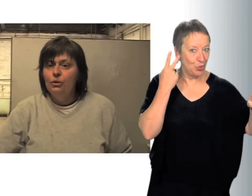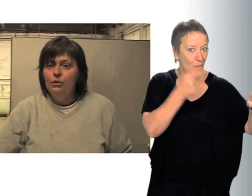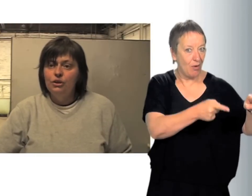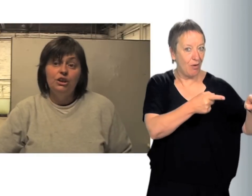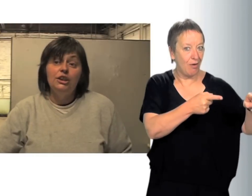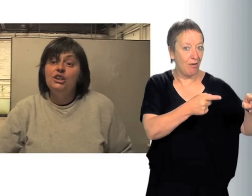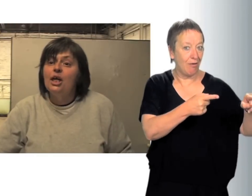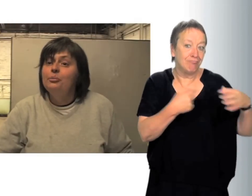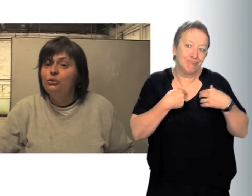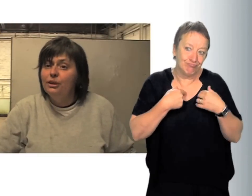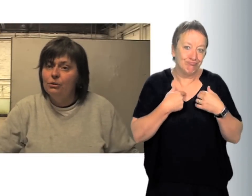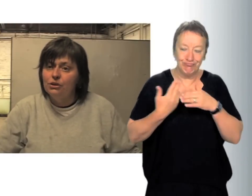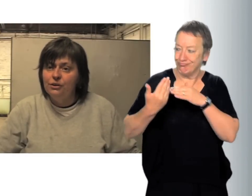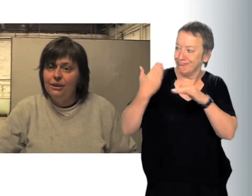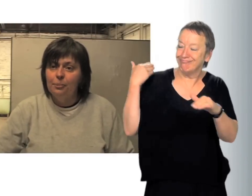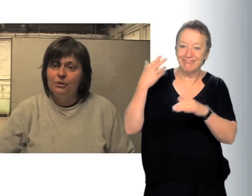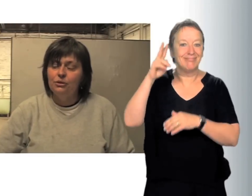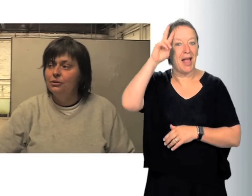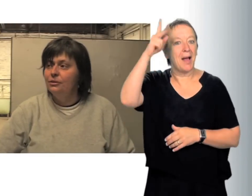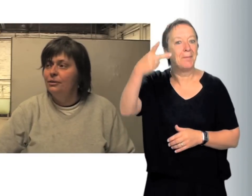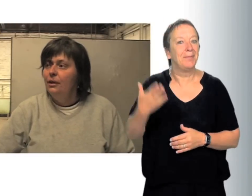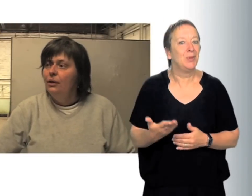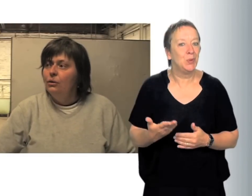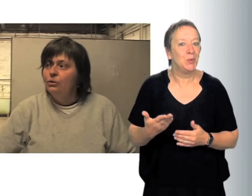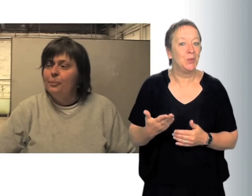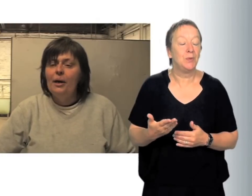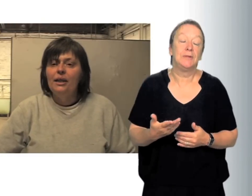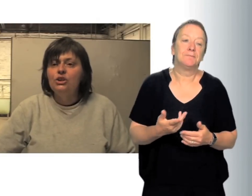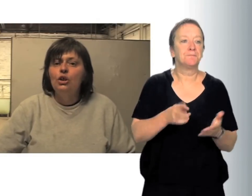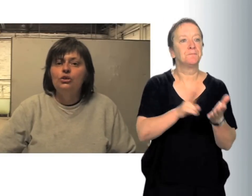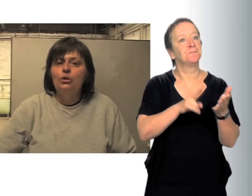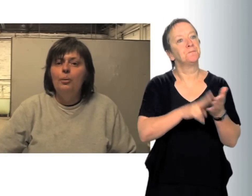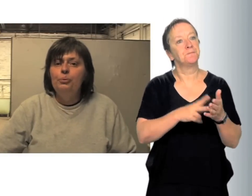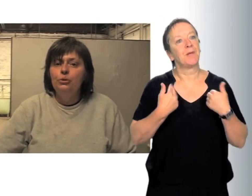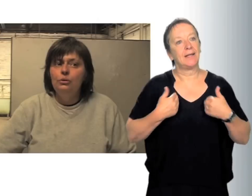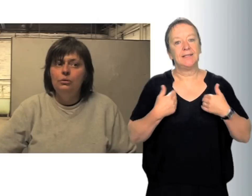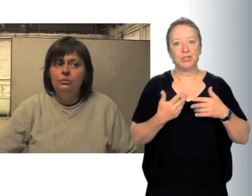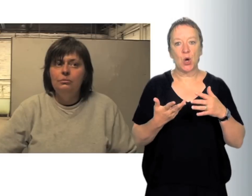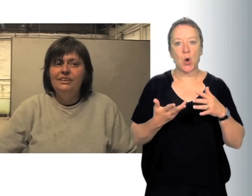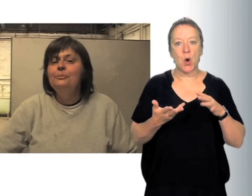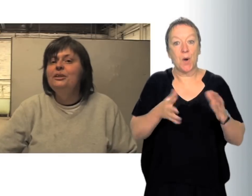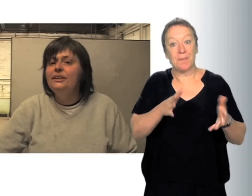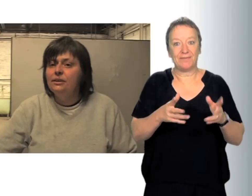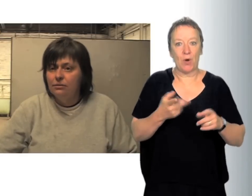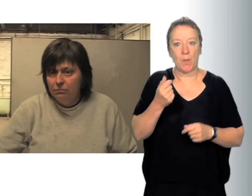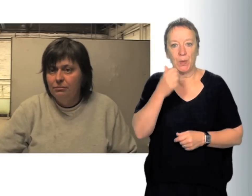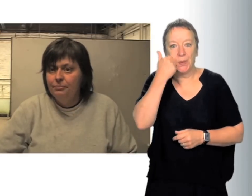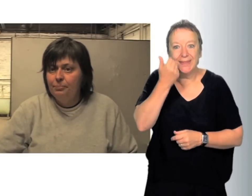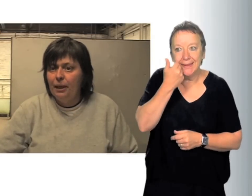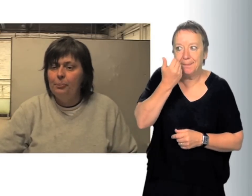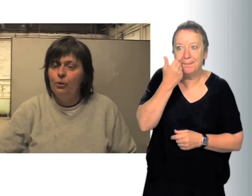Par conséquent, j'étais habituée. Au départ, les gens sont un peu timides par rapport à ça